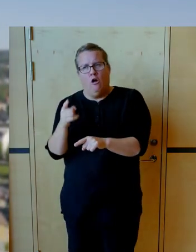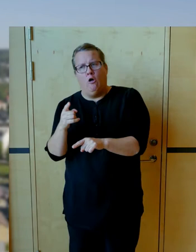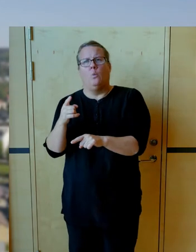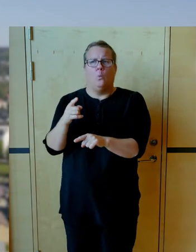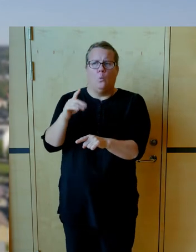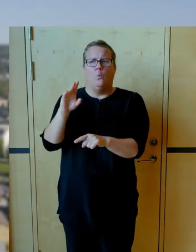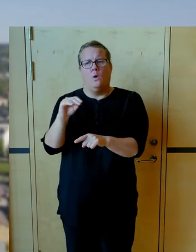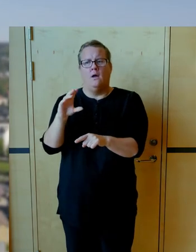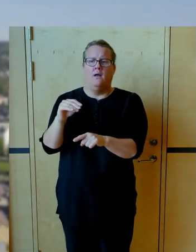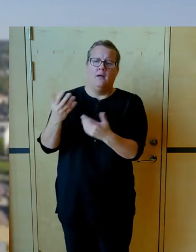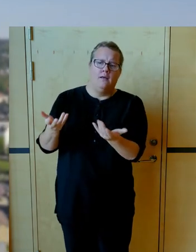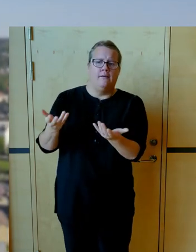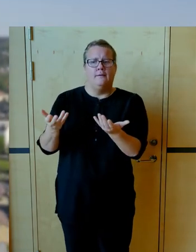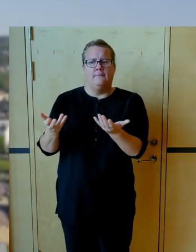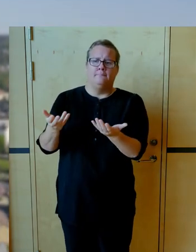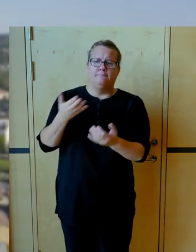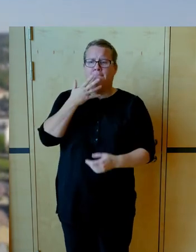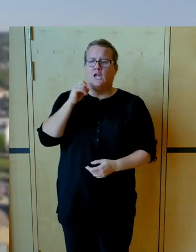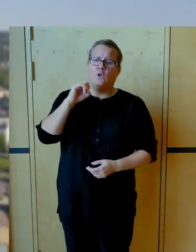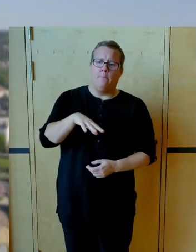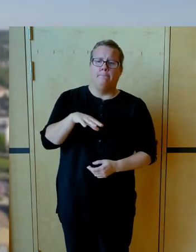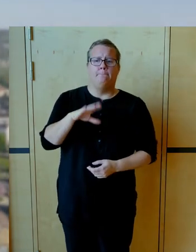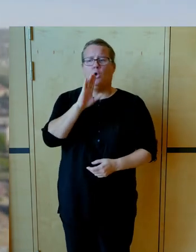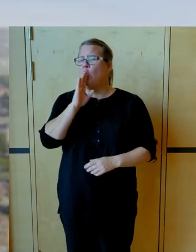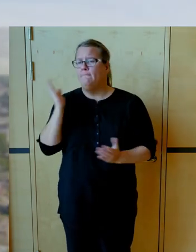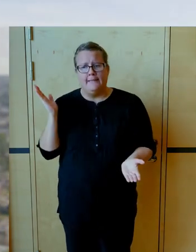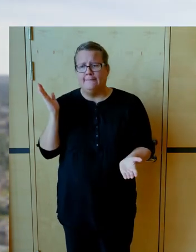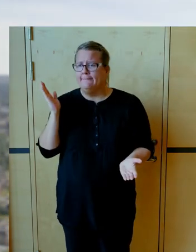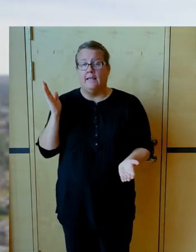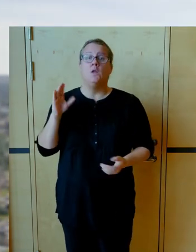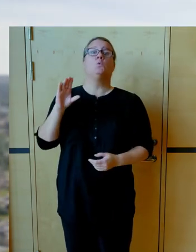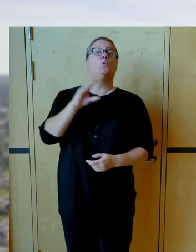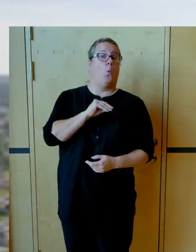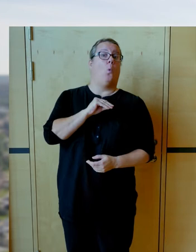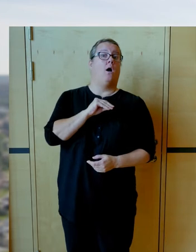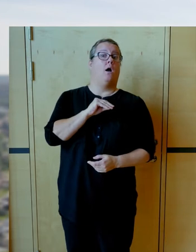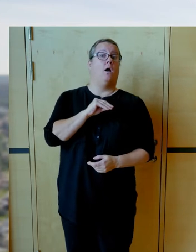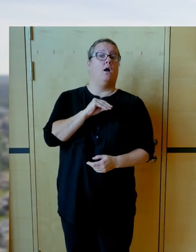Jag tror inte prata om att det behövdes inte då Men det behövs nu